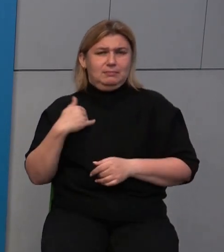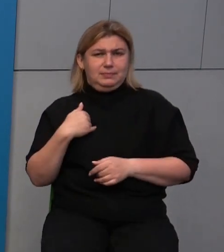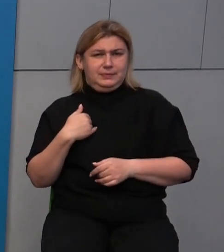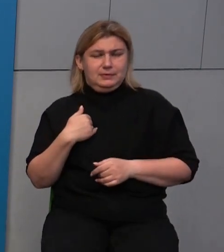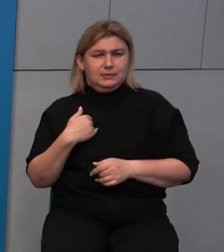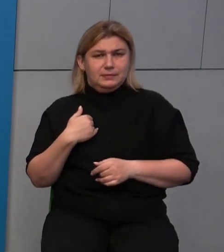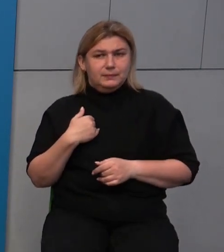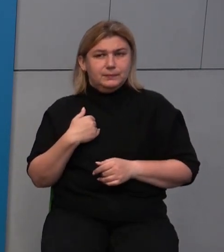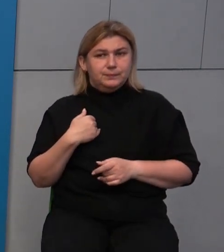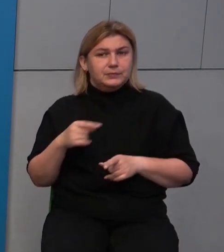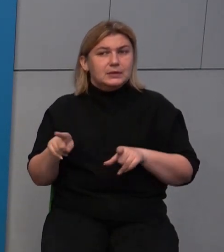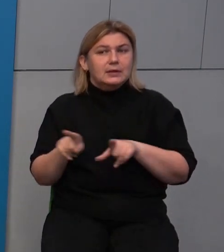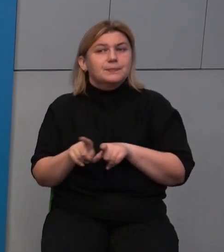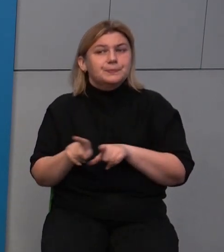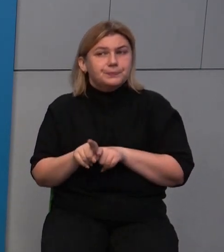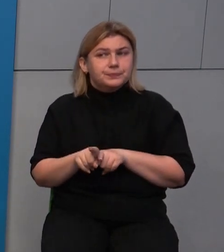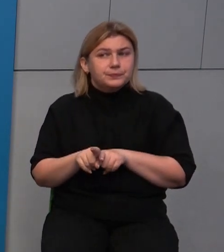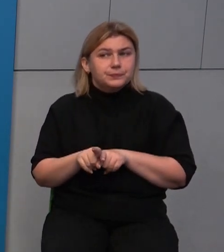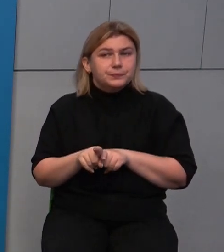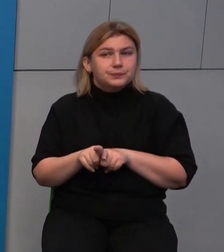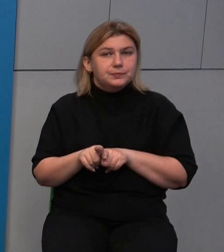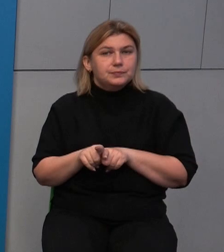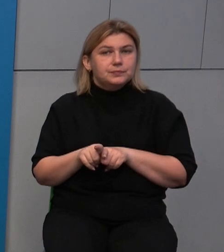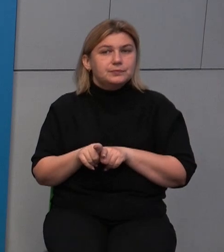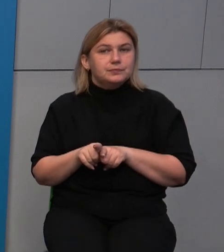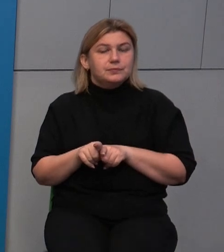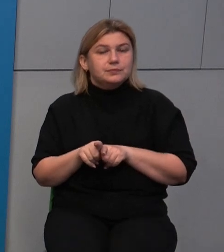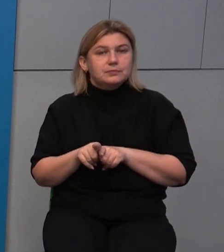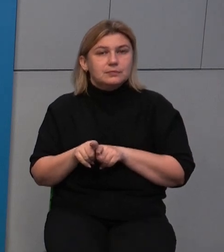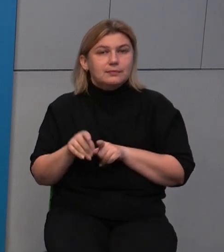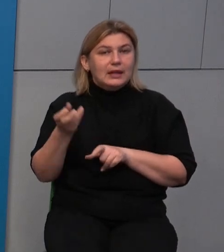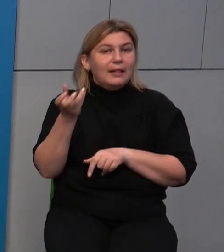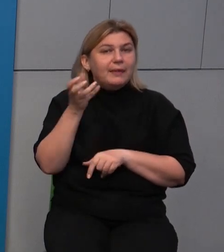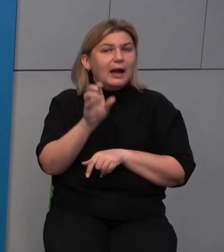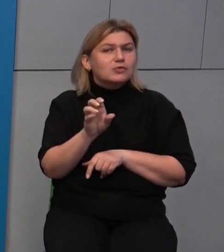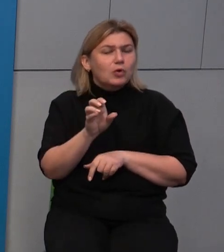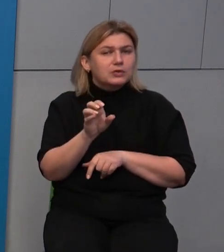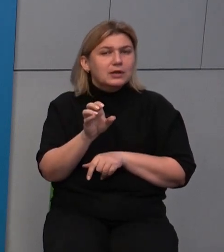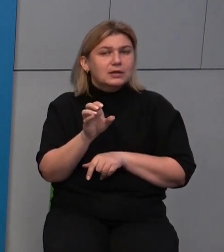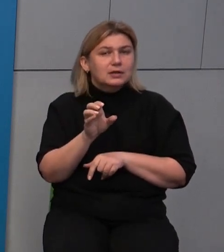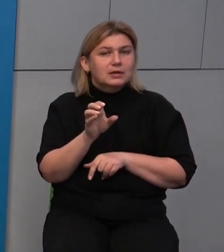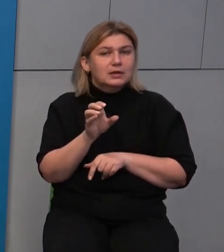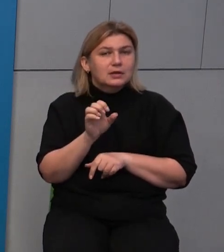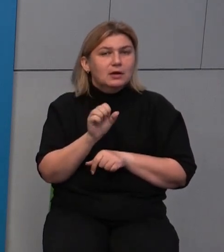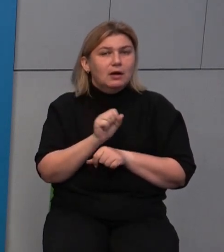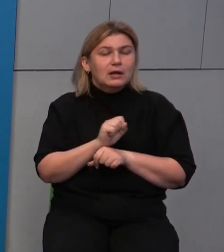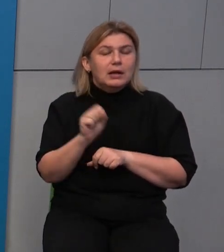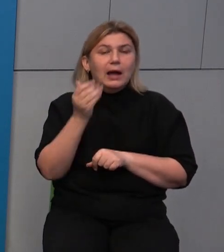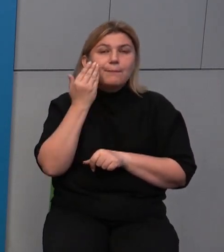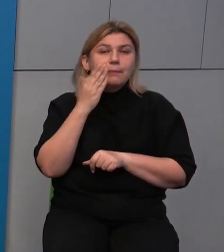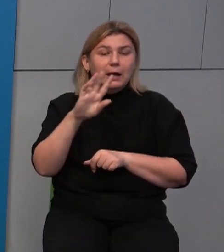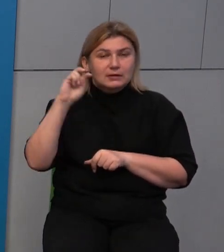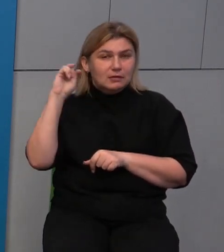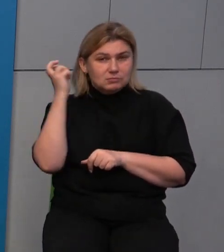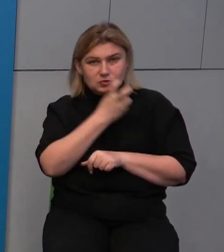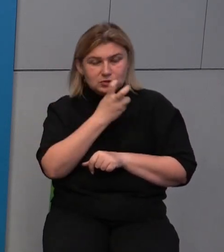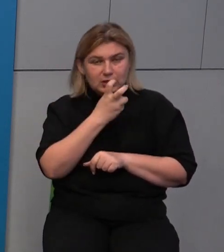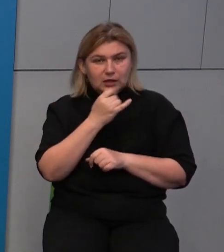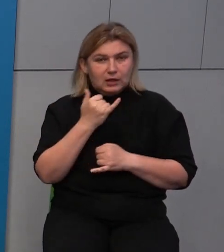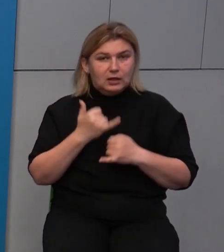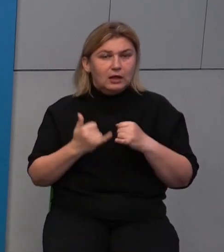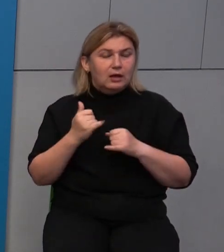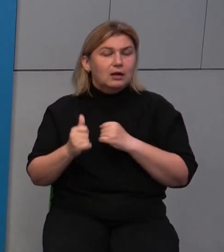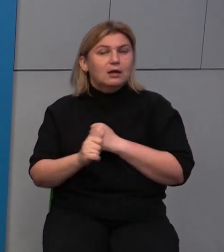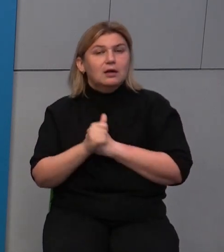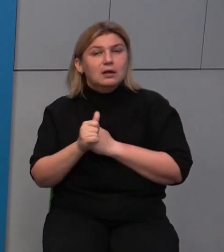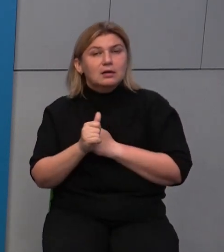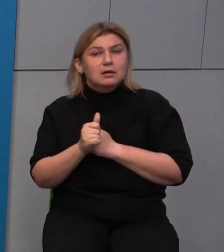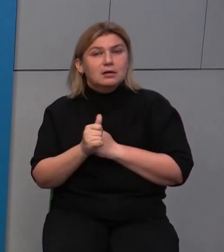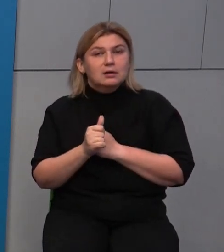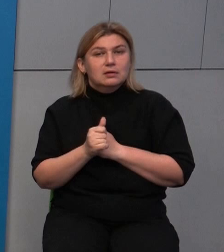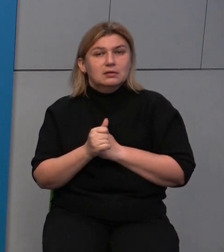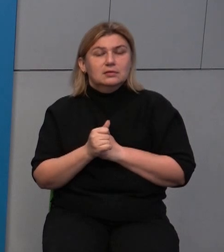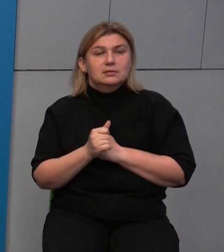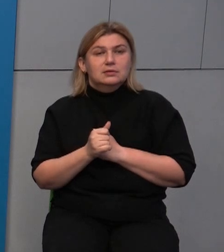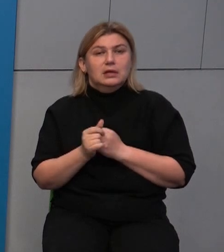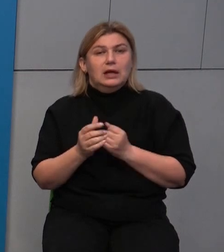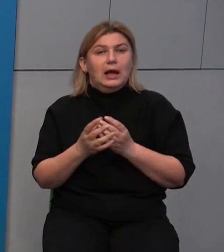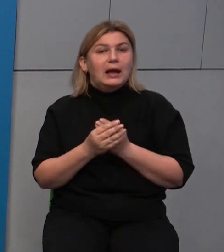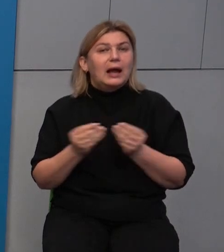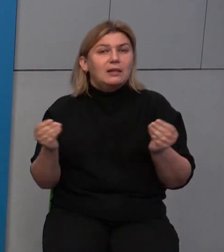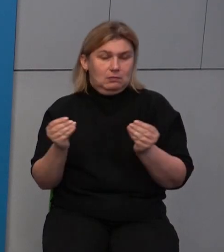Ale też anegdota jest bardzo ciekawa, jeżeli chodzi o gatunek,